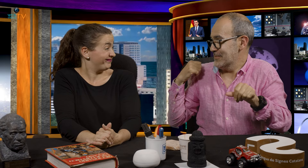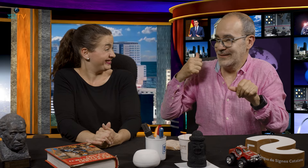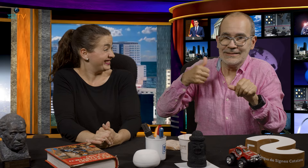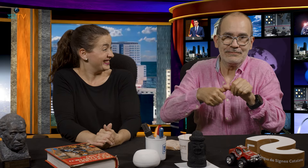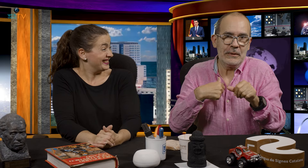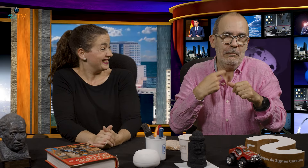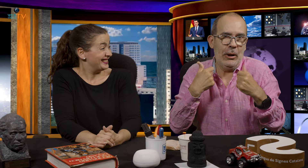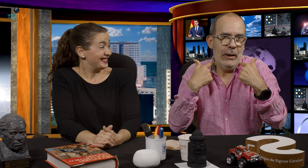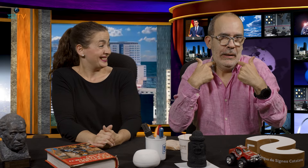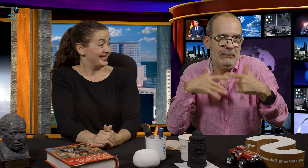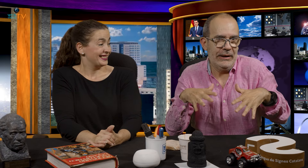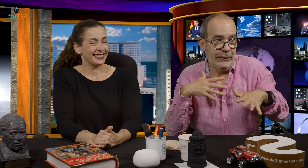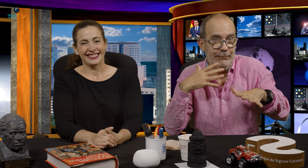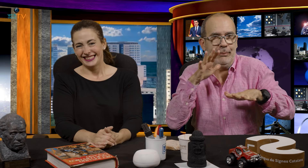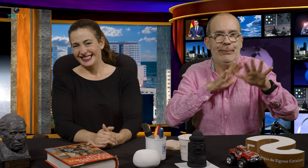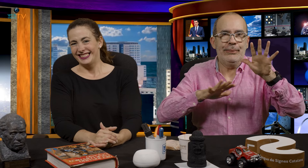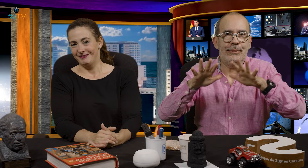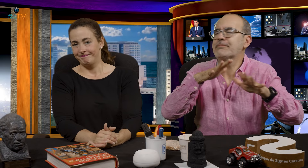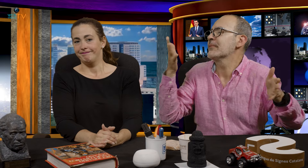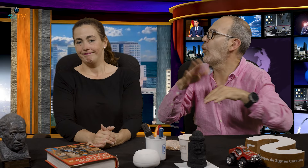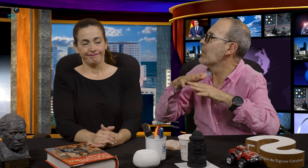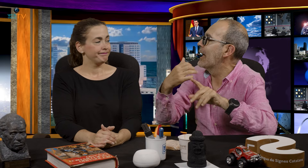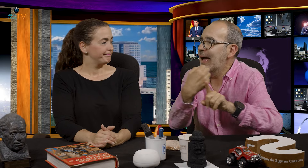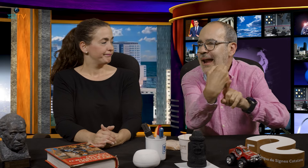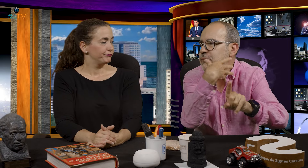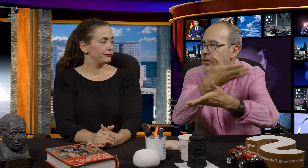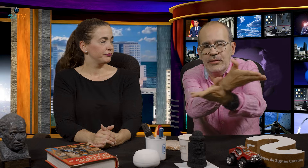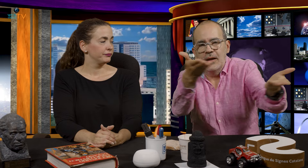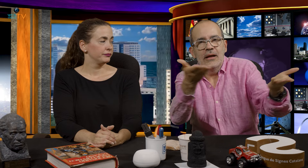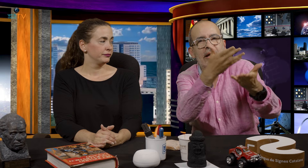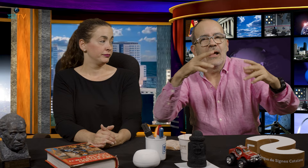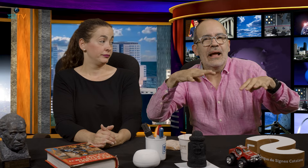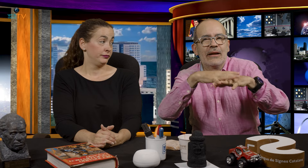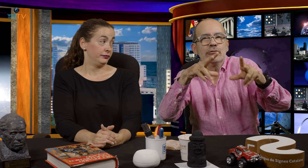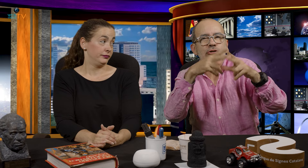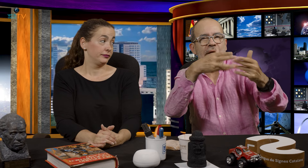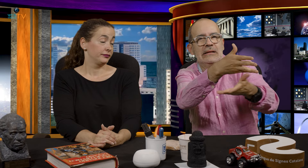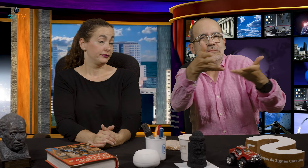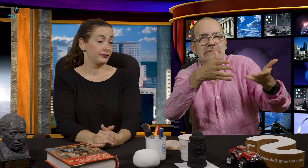me he sentido algo perdido por culpa de la influencia de las redes sociales.